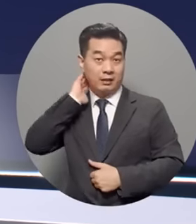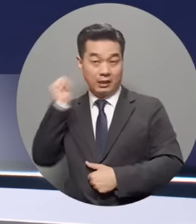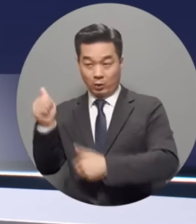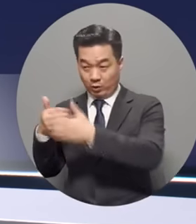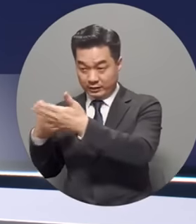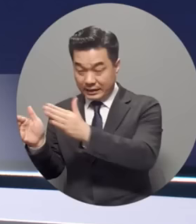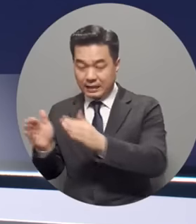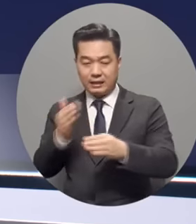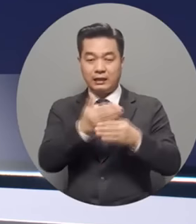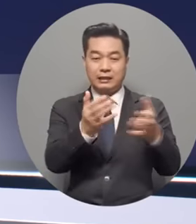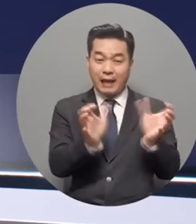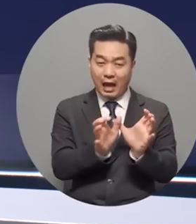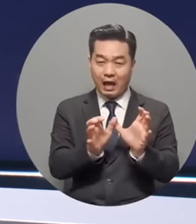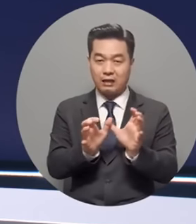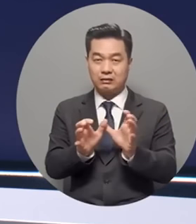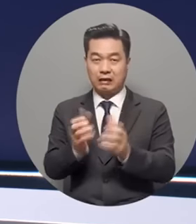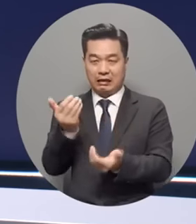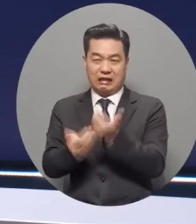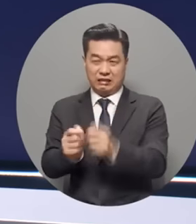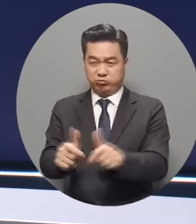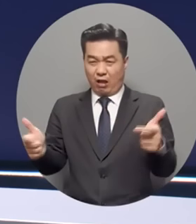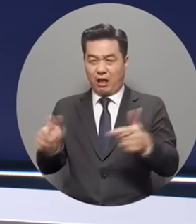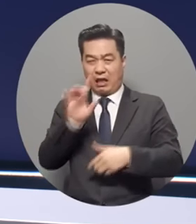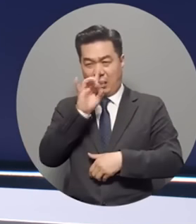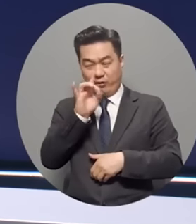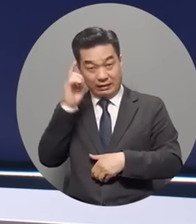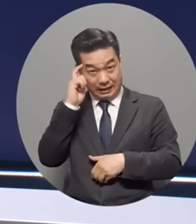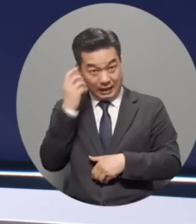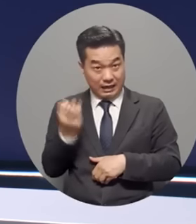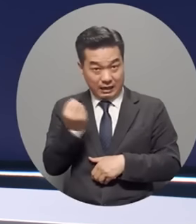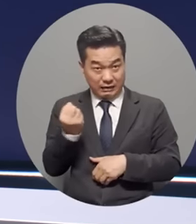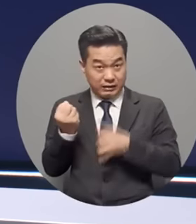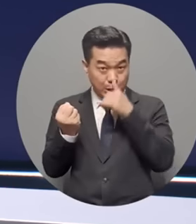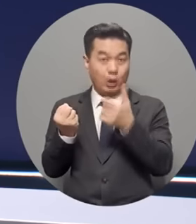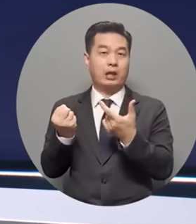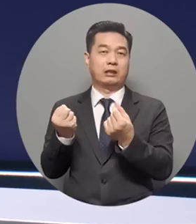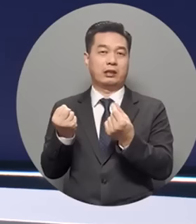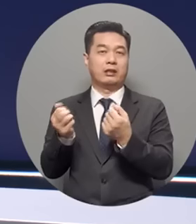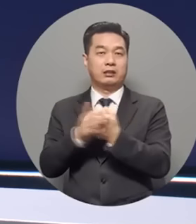그러니까 양쪽 모두 확전을 막아야 한다는 절박감을 공유하고 있는 건데요.